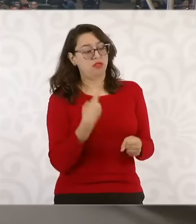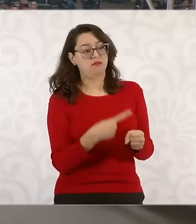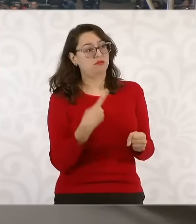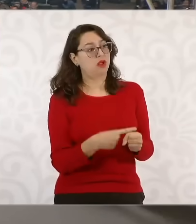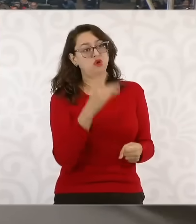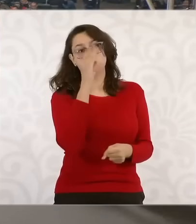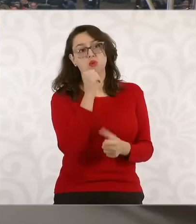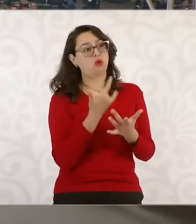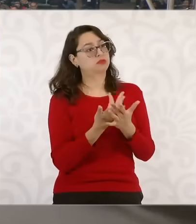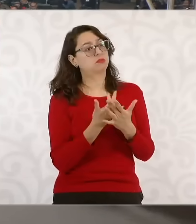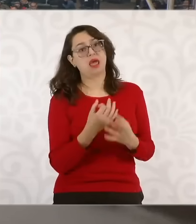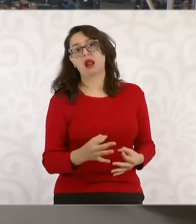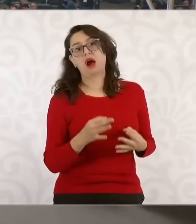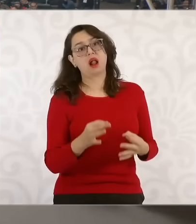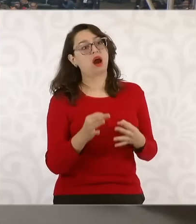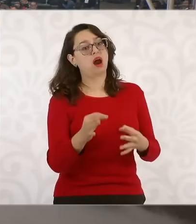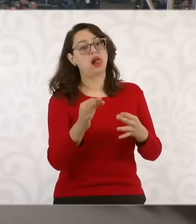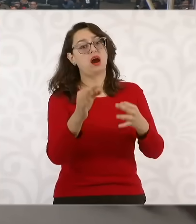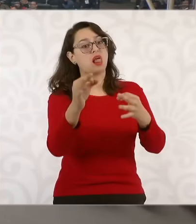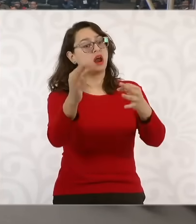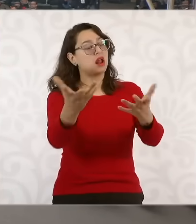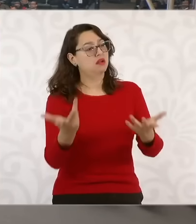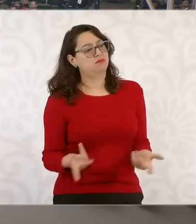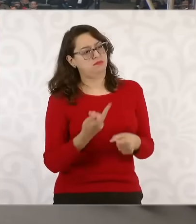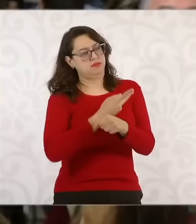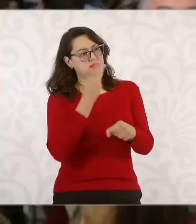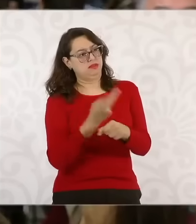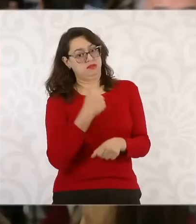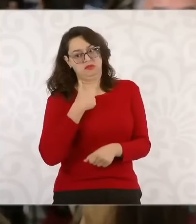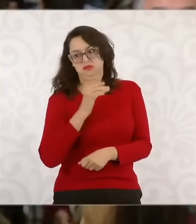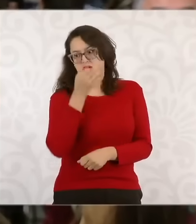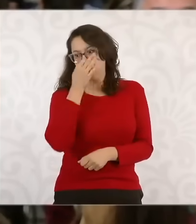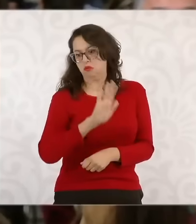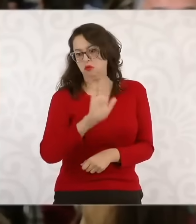a recibir justicia antes de irme con mi dignidad intacta, pues como lo afirmaba el presidente AMLO,